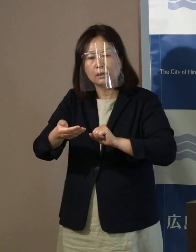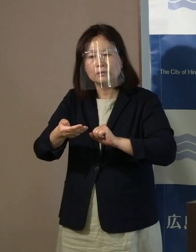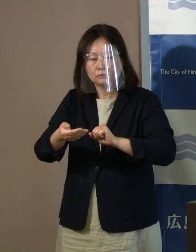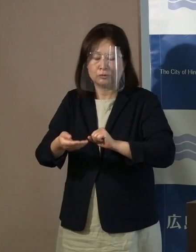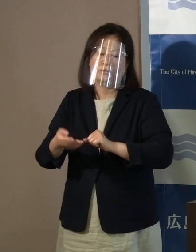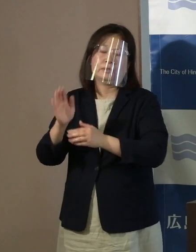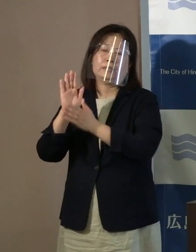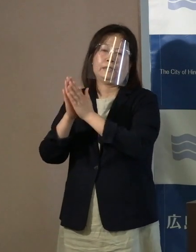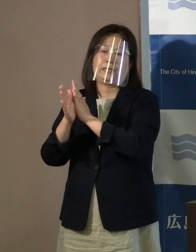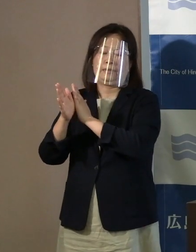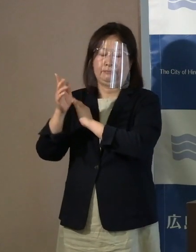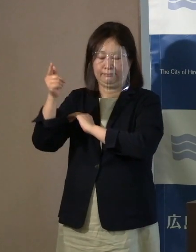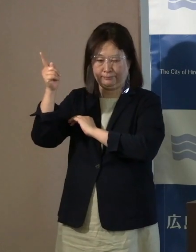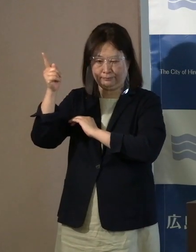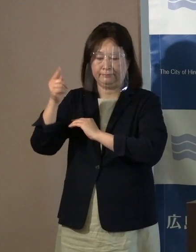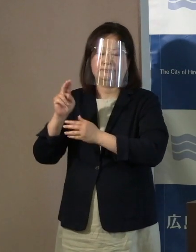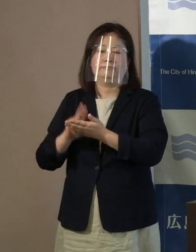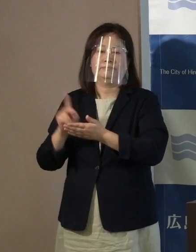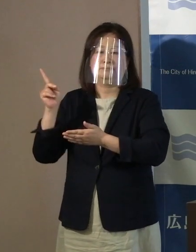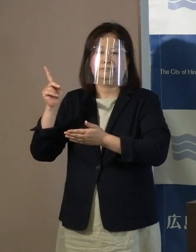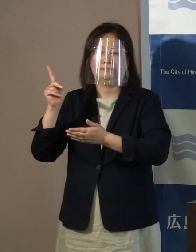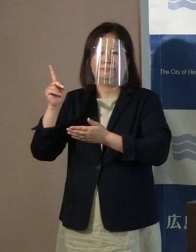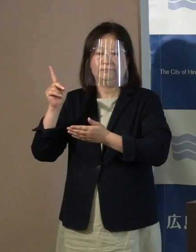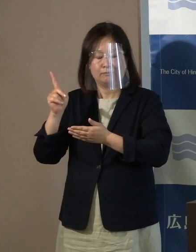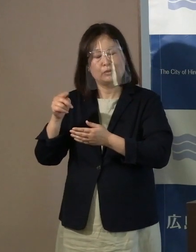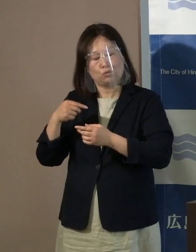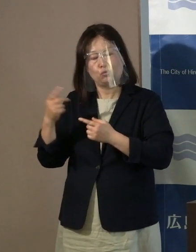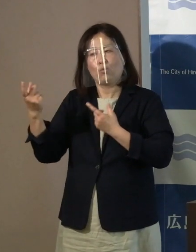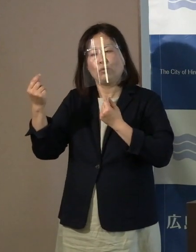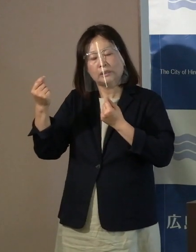それと全く同一歩調でやらなければ いけないということでありますので｡